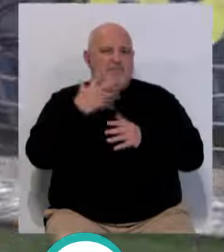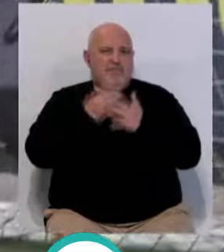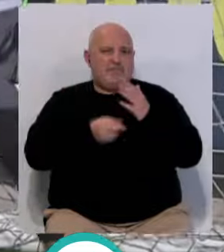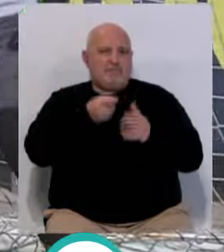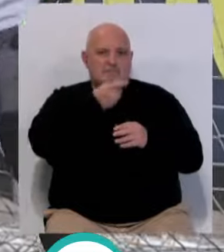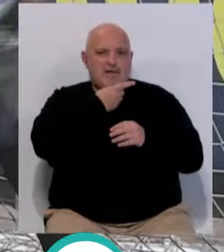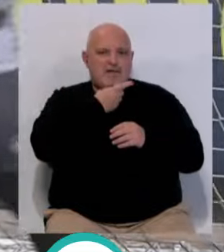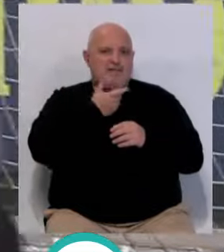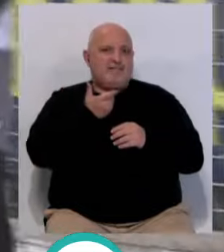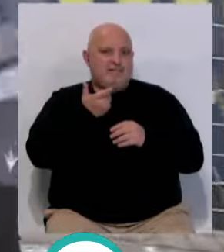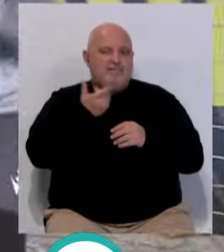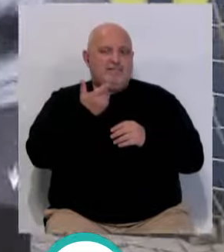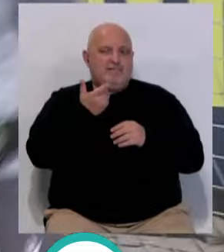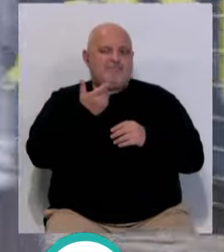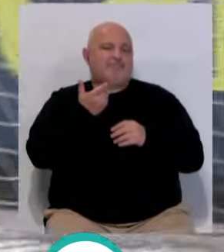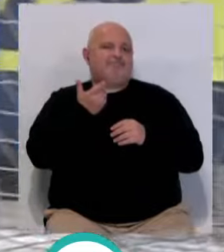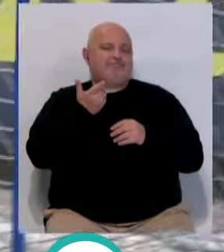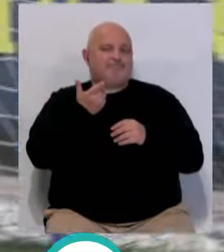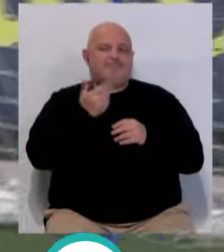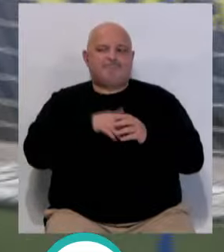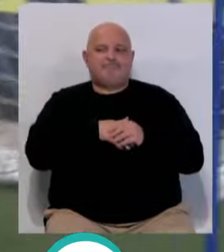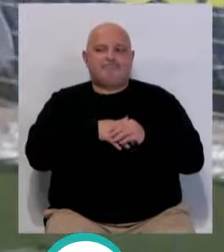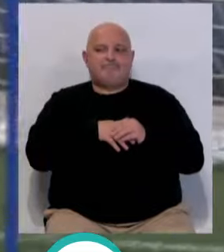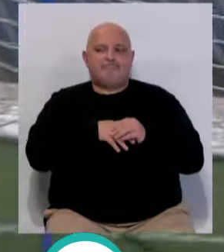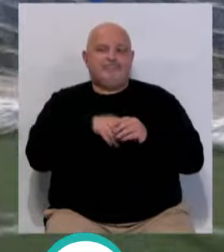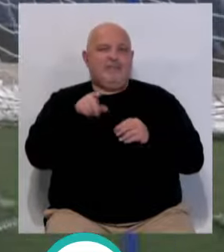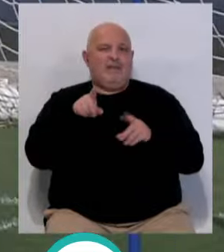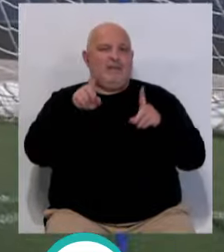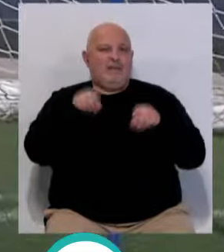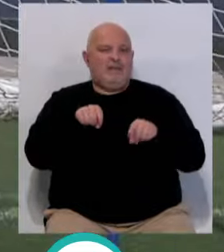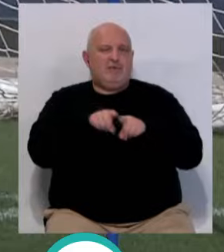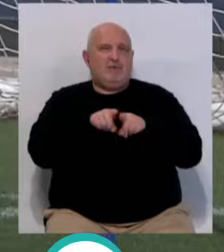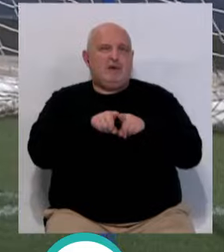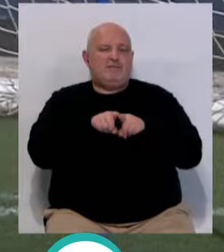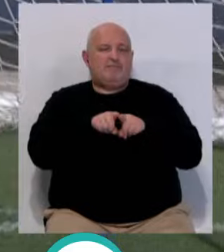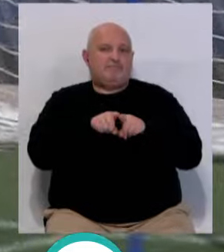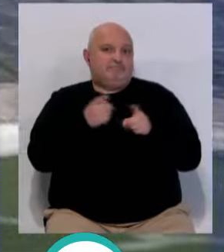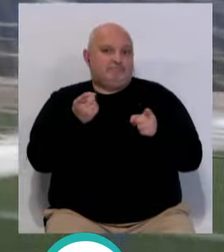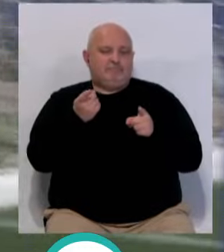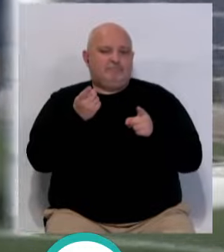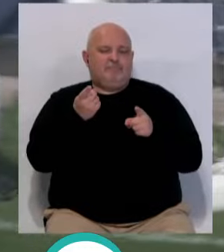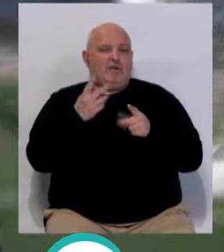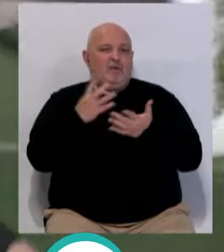muy similar bueno por ahí el el chico pues donde no no no va bien porque es como todo si fuera Muy